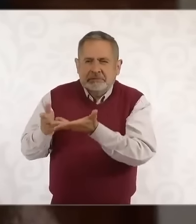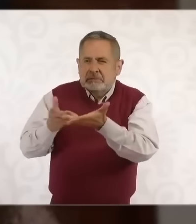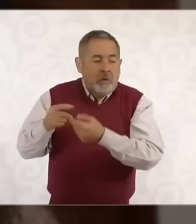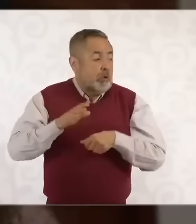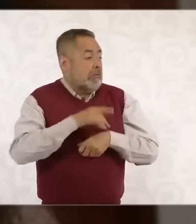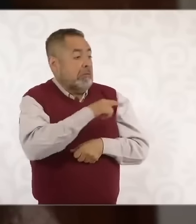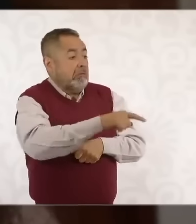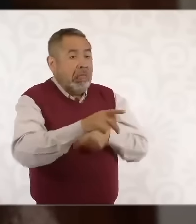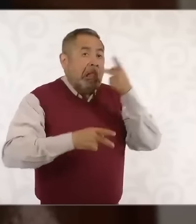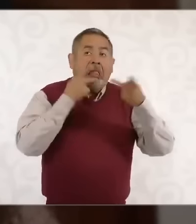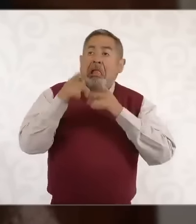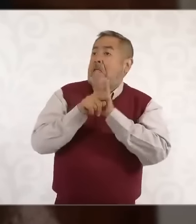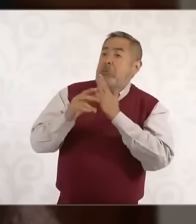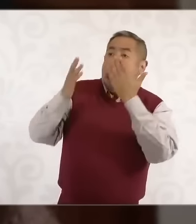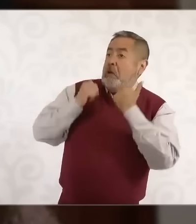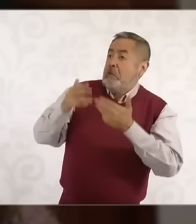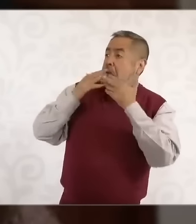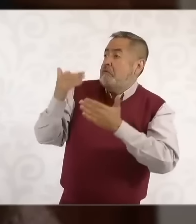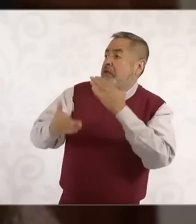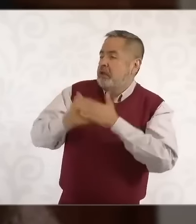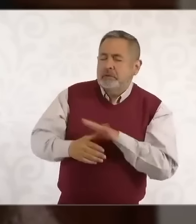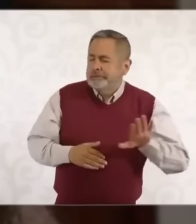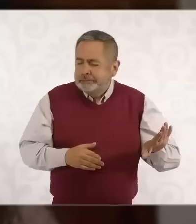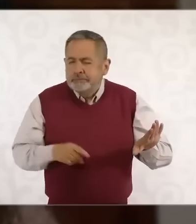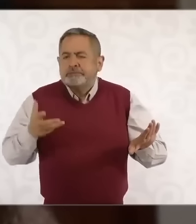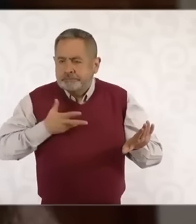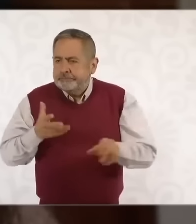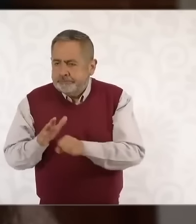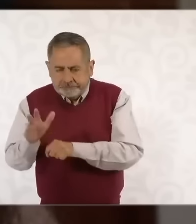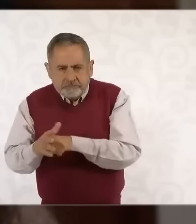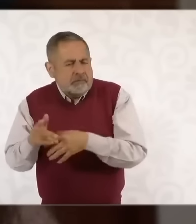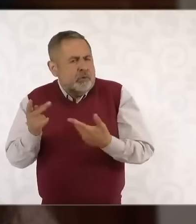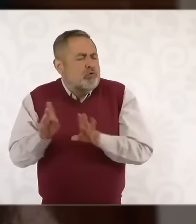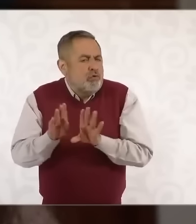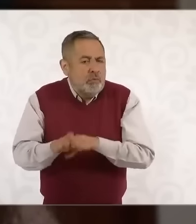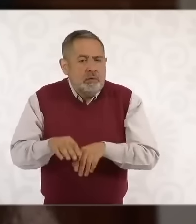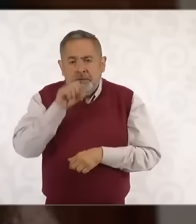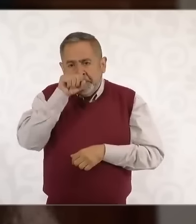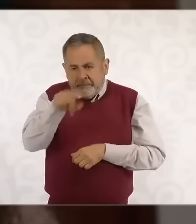no hay medicamentos, etcétera. Y también hemos visto que se está fortaleciendo un intercambio